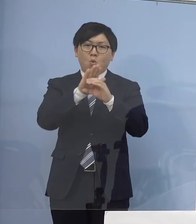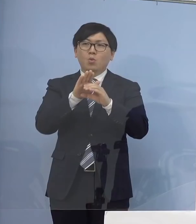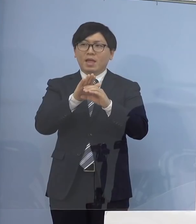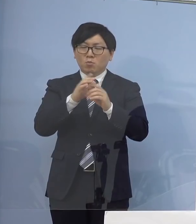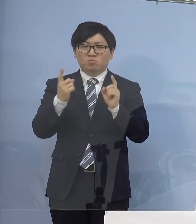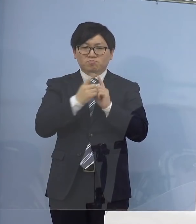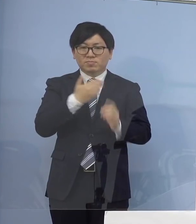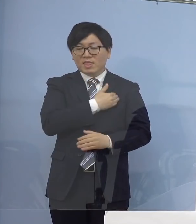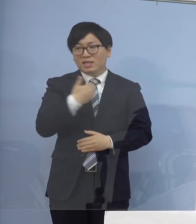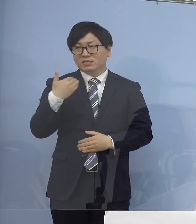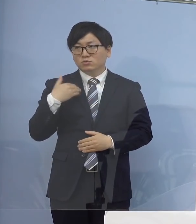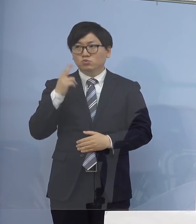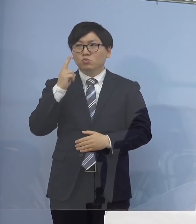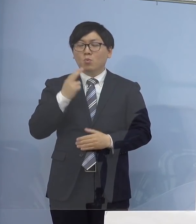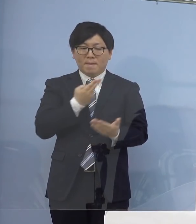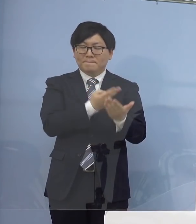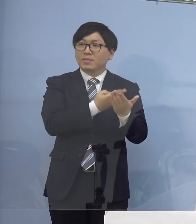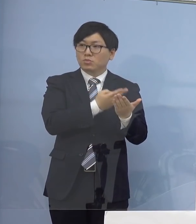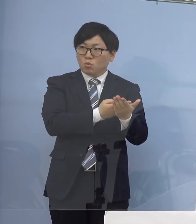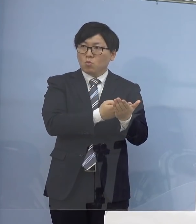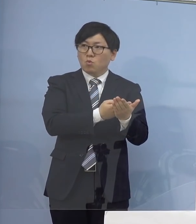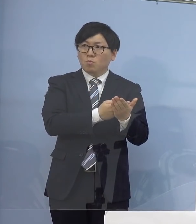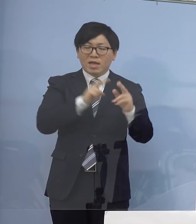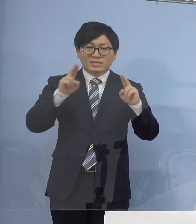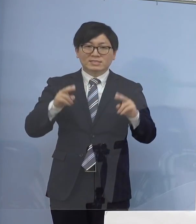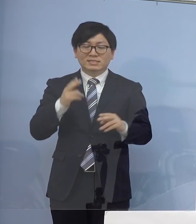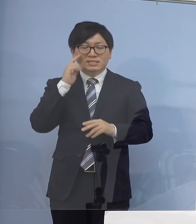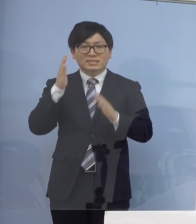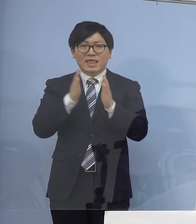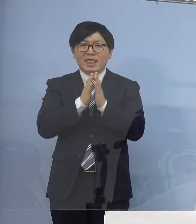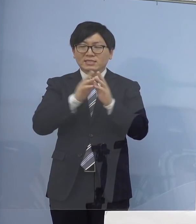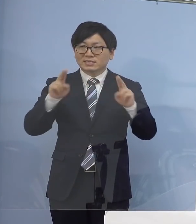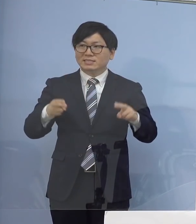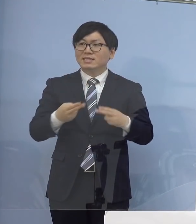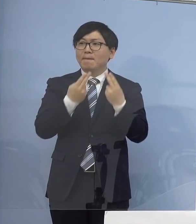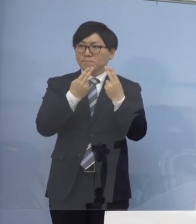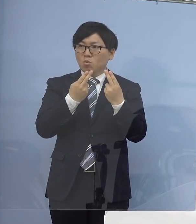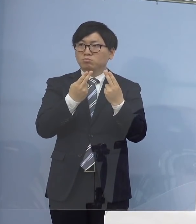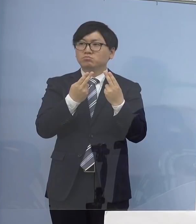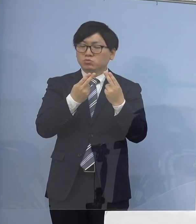精神疾患専門の いわゆるコロナ病棟といったものを19床